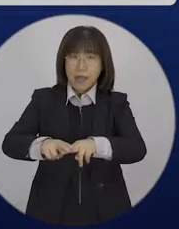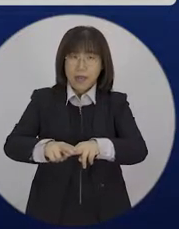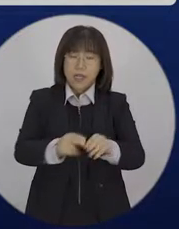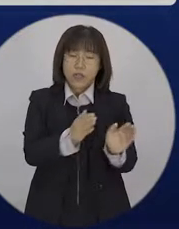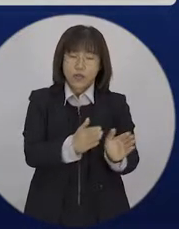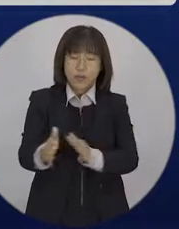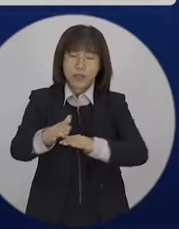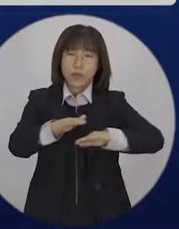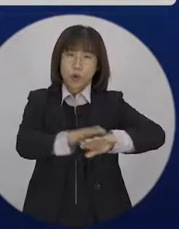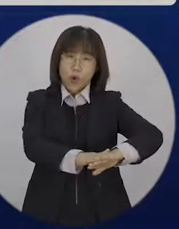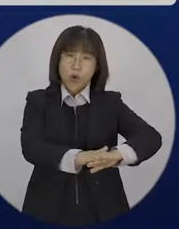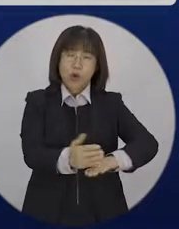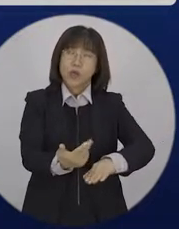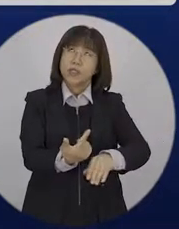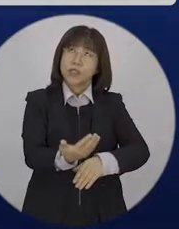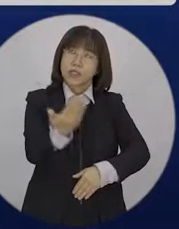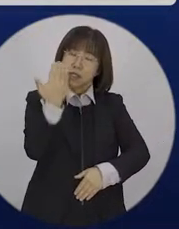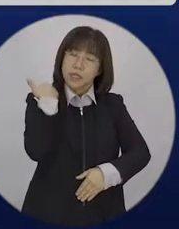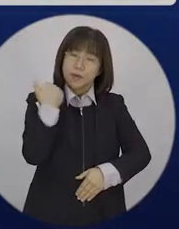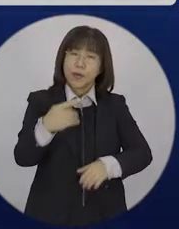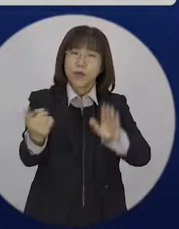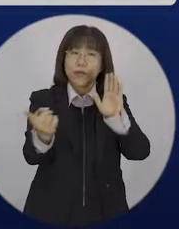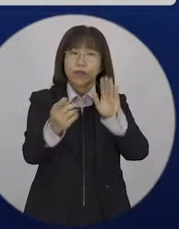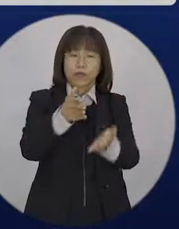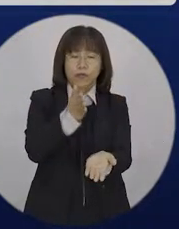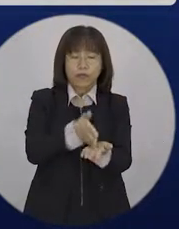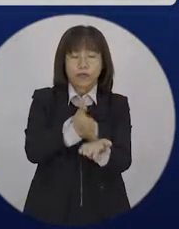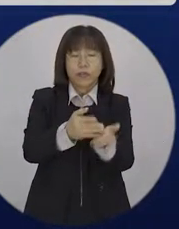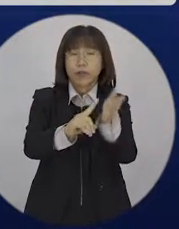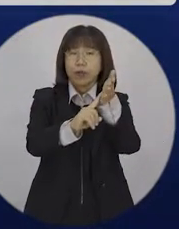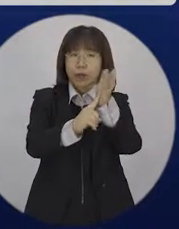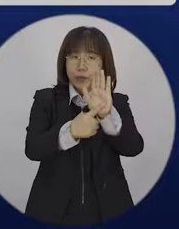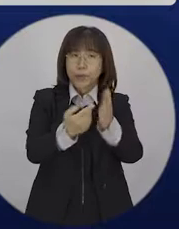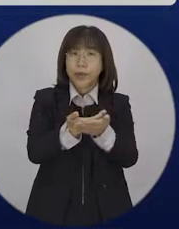dapat duduk di kursi yang hangat saat cuacanya dingin.